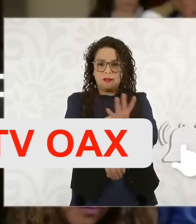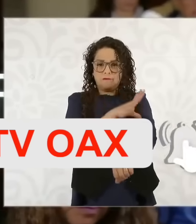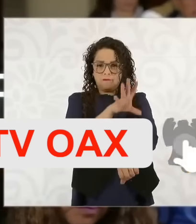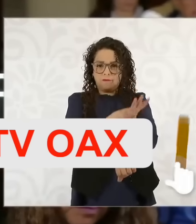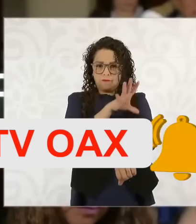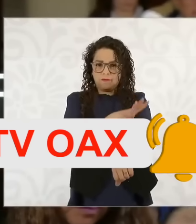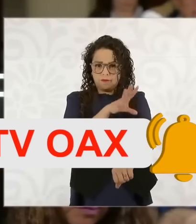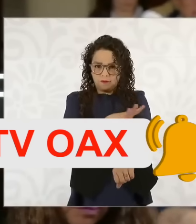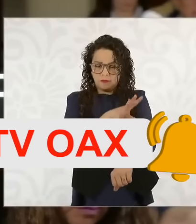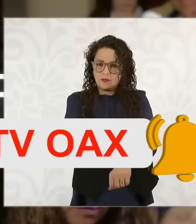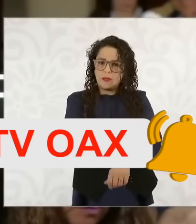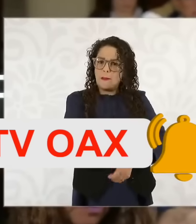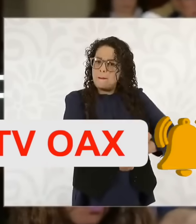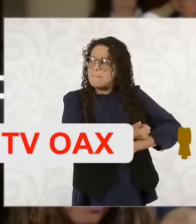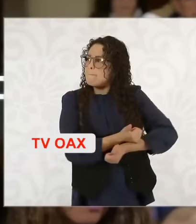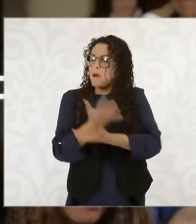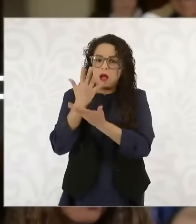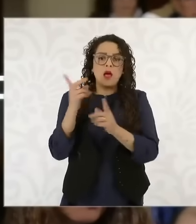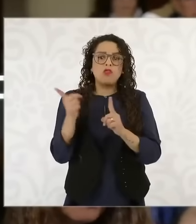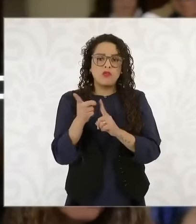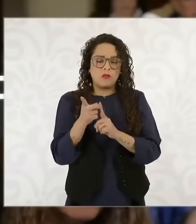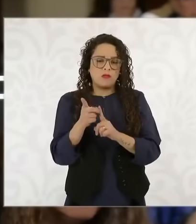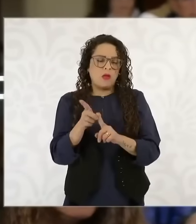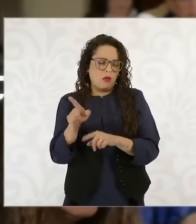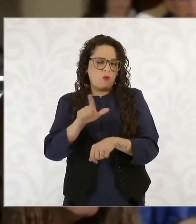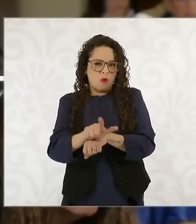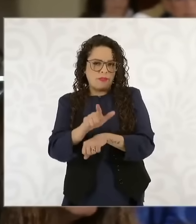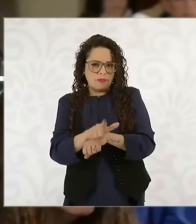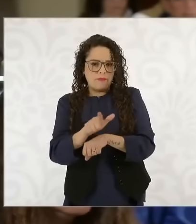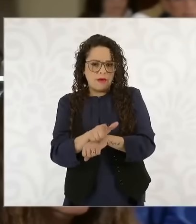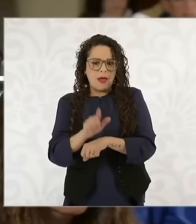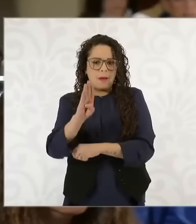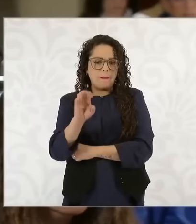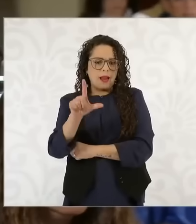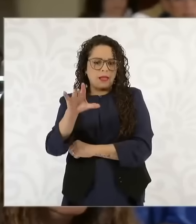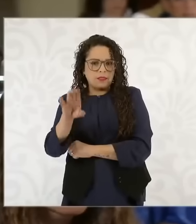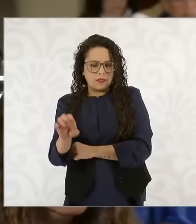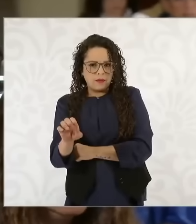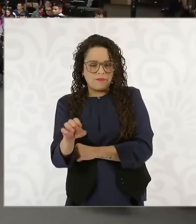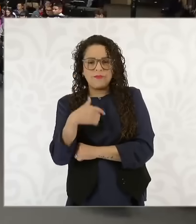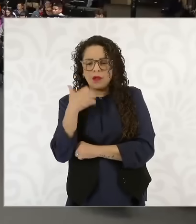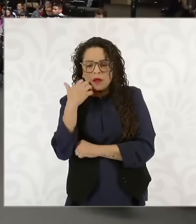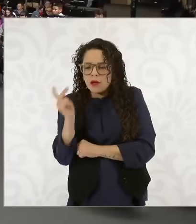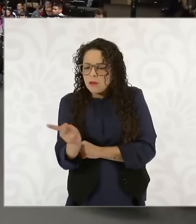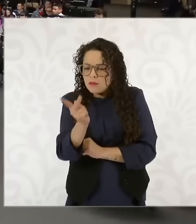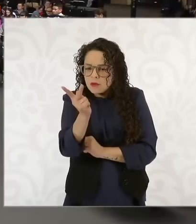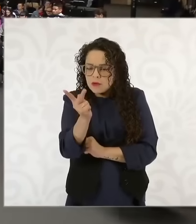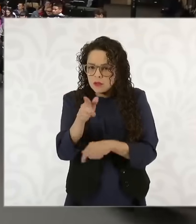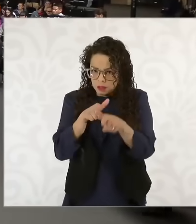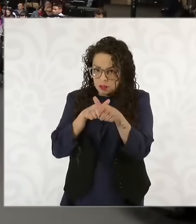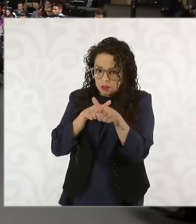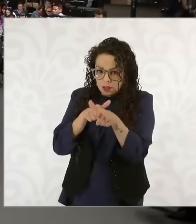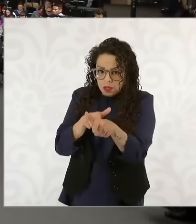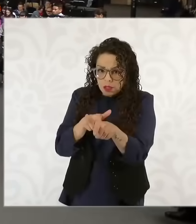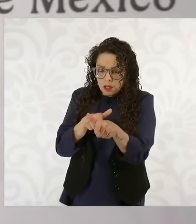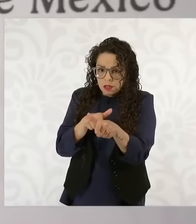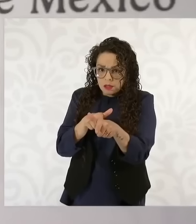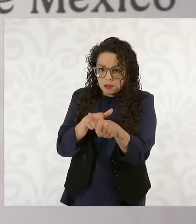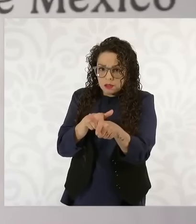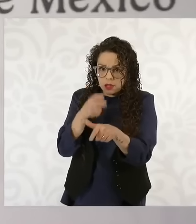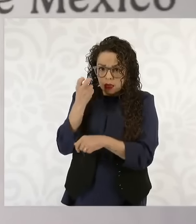y a Velice. ¿Ese proyecto se se está haciendo o ya hay una línea de transmisión eh a Guatemala?